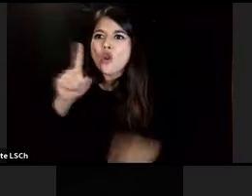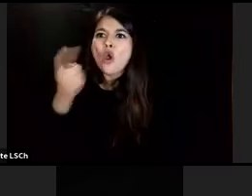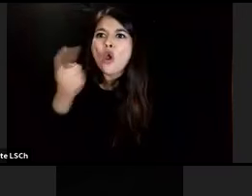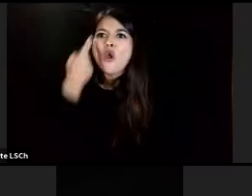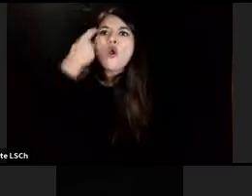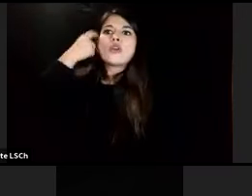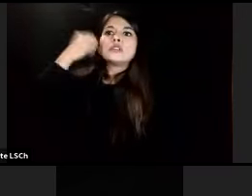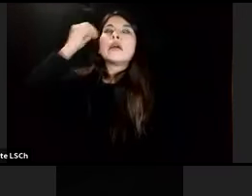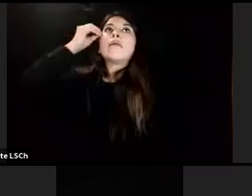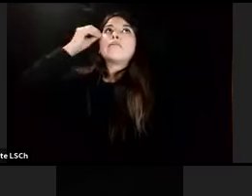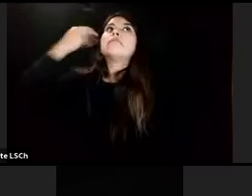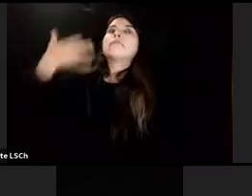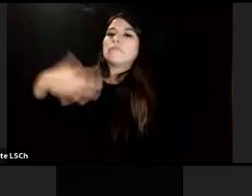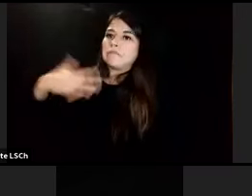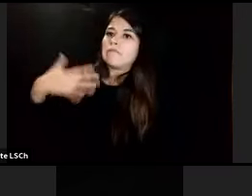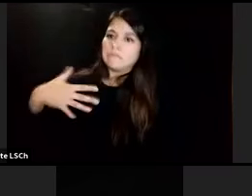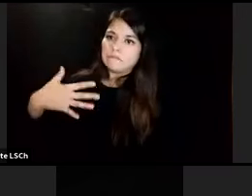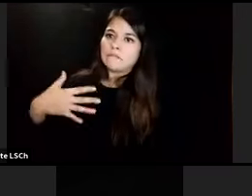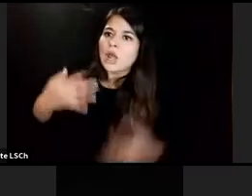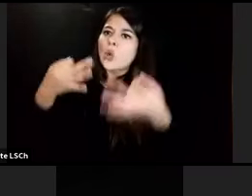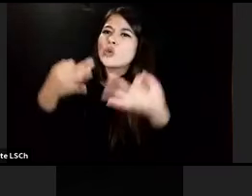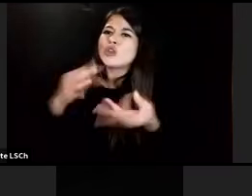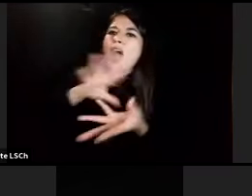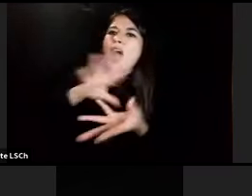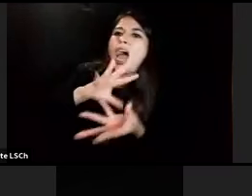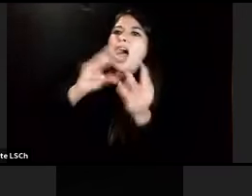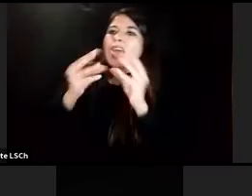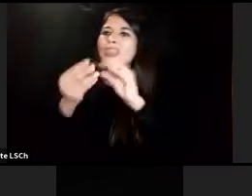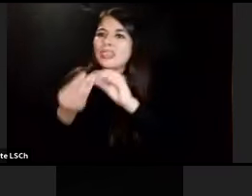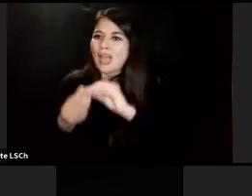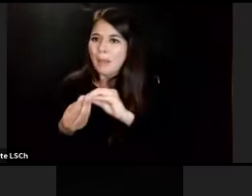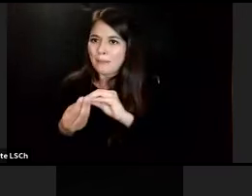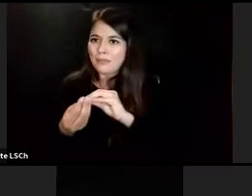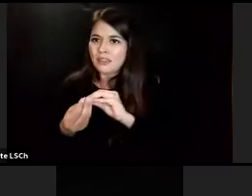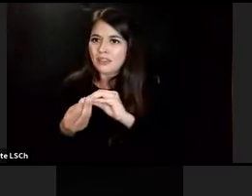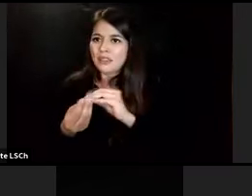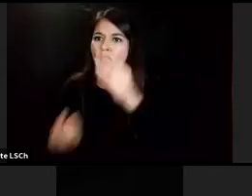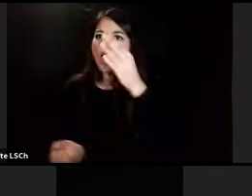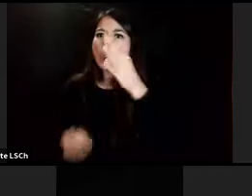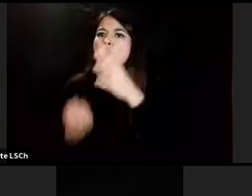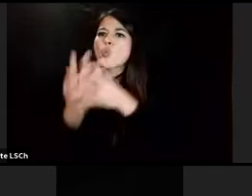adaptan formalmente es el mundo nuevo que nos espera a la vuelta de la esquina